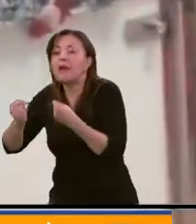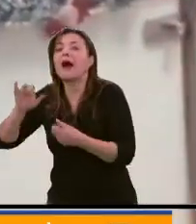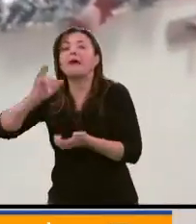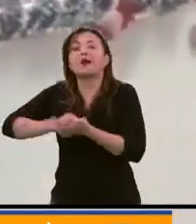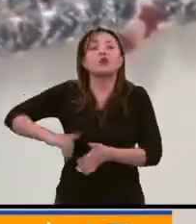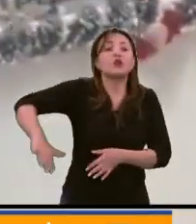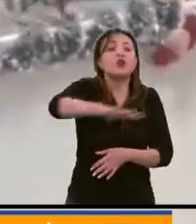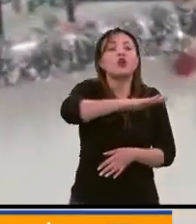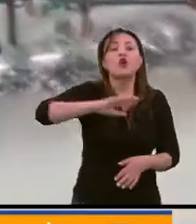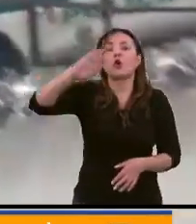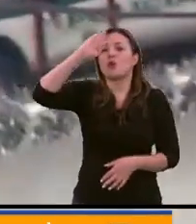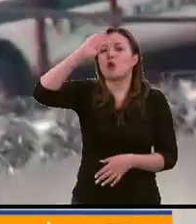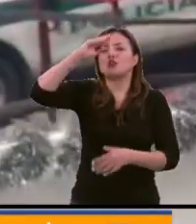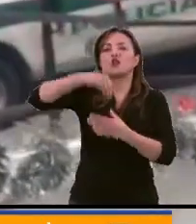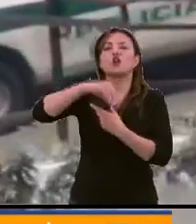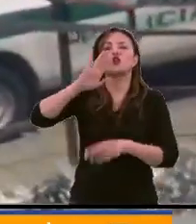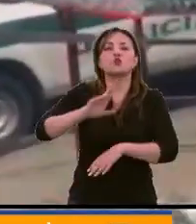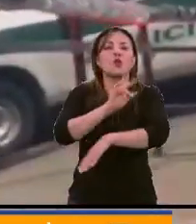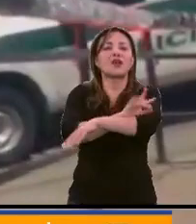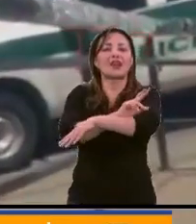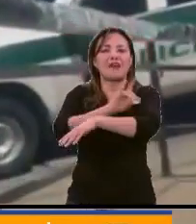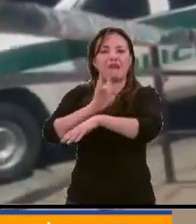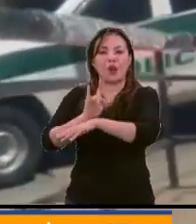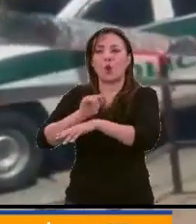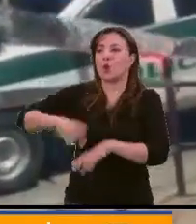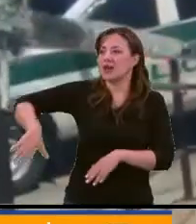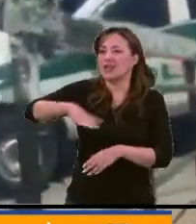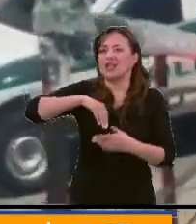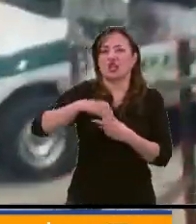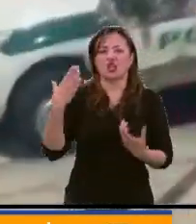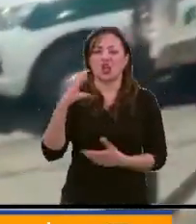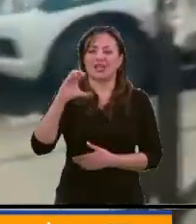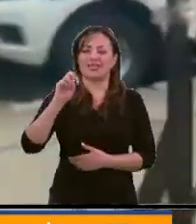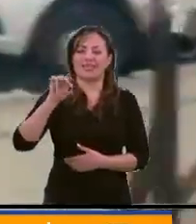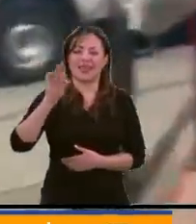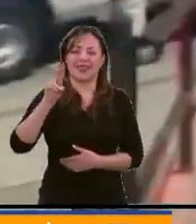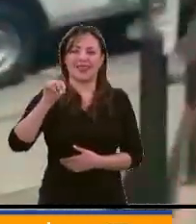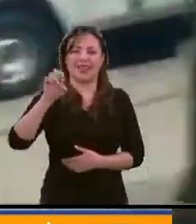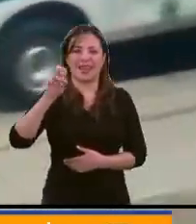volvió a hacer de las suyas, emprendió la huida en el carro robado, pero en esta oportunidad los policías de Rafae